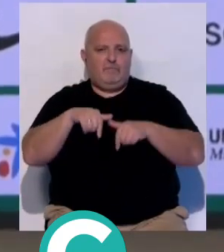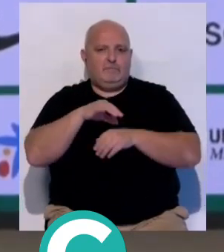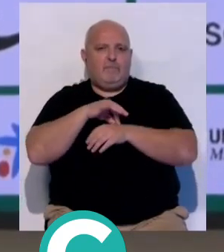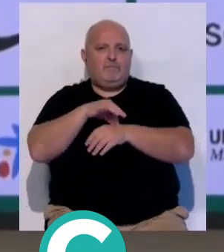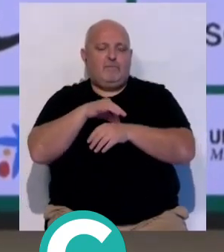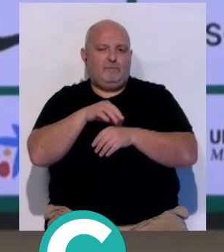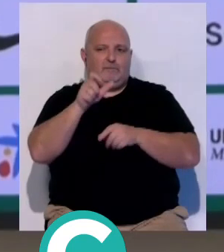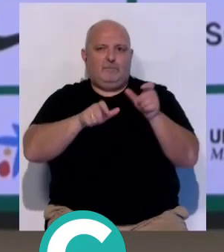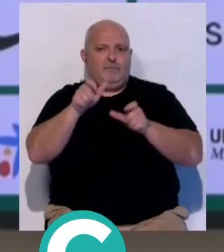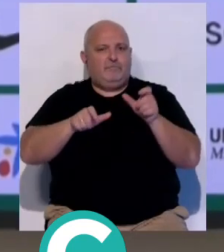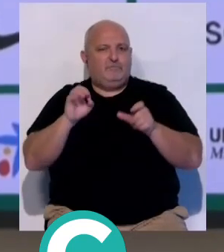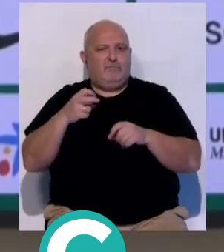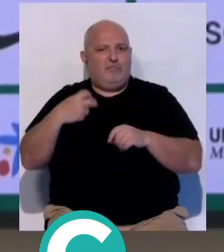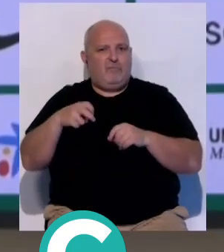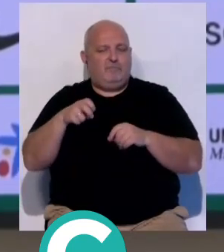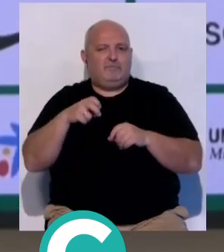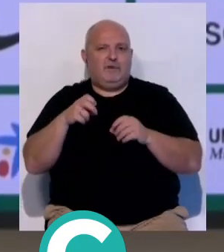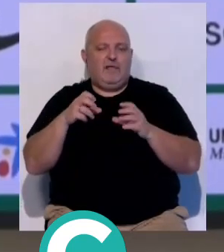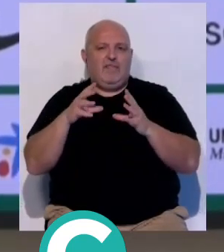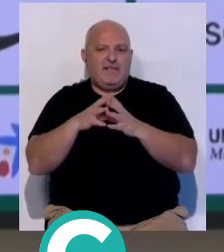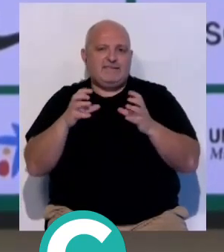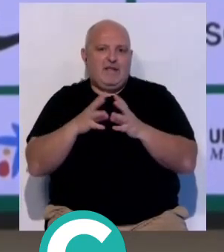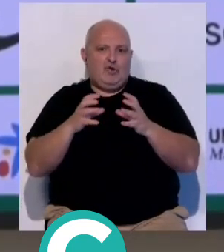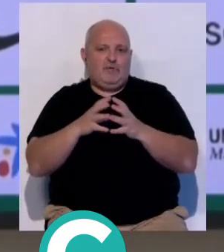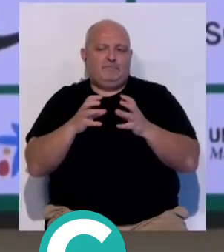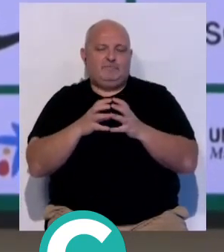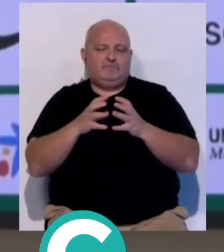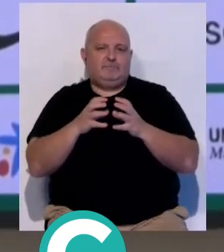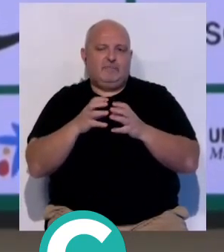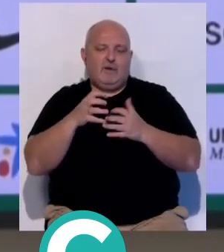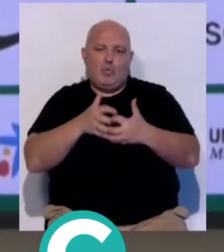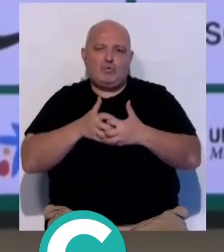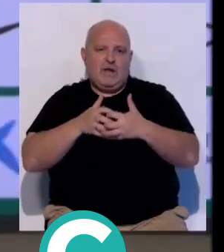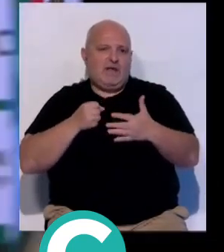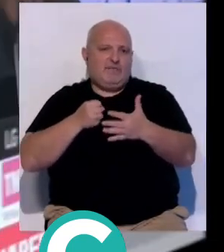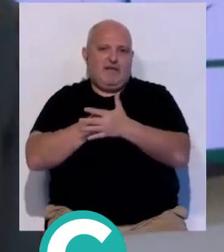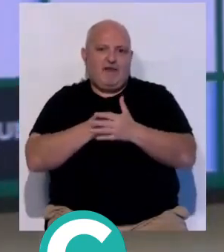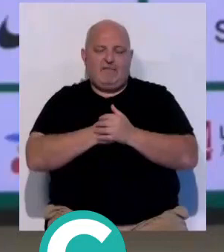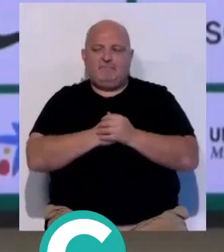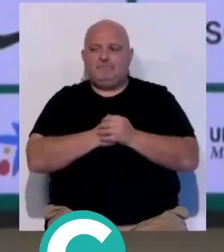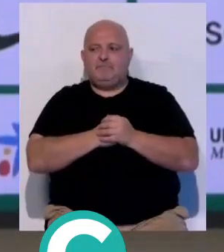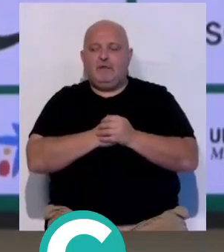estos futbolistas que están con mucho deseo de pelear hasta el último momento no tengo dudas